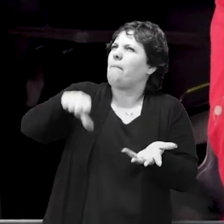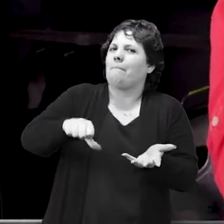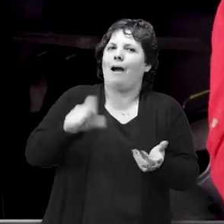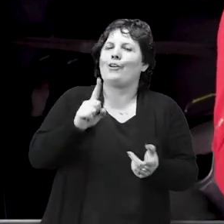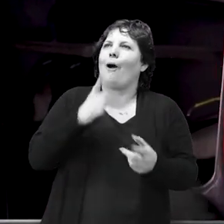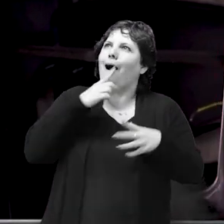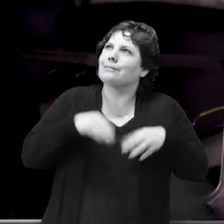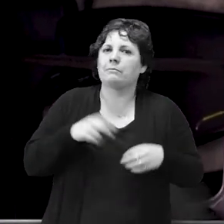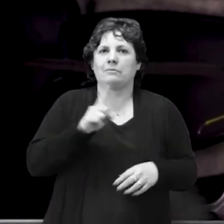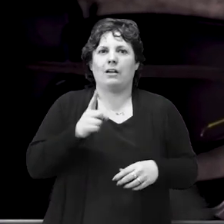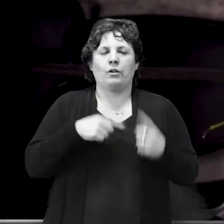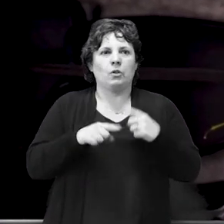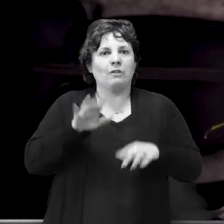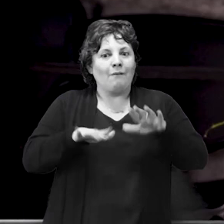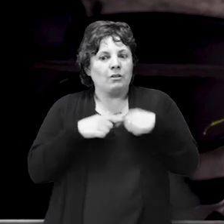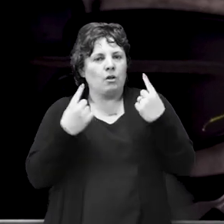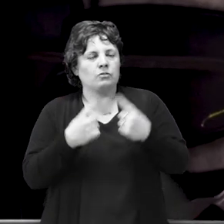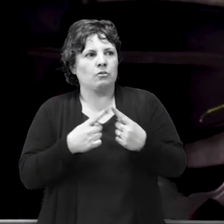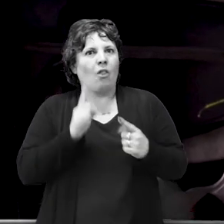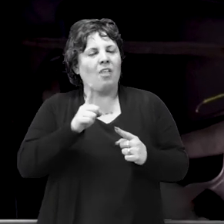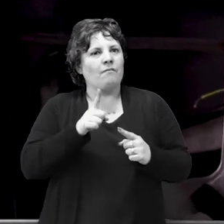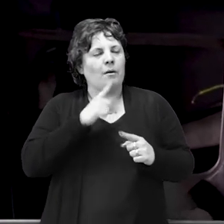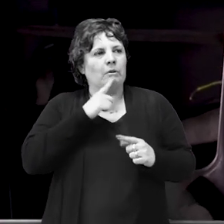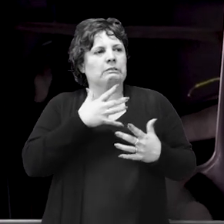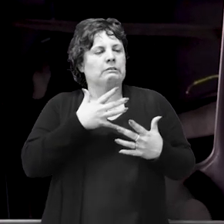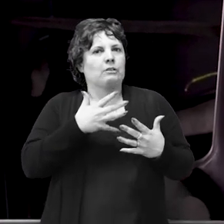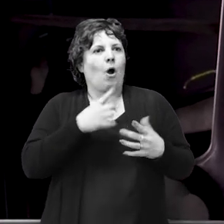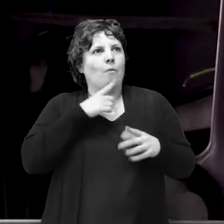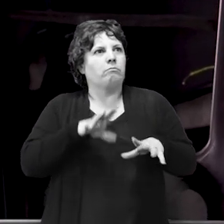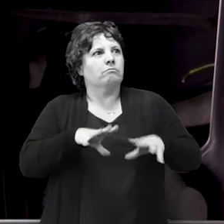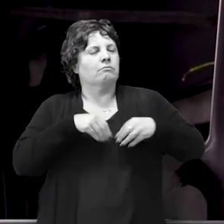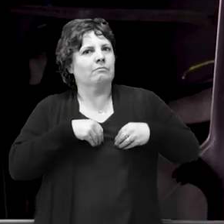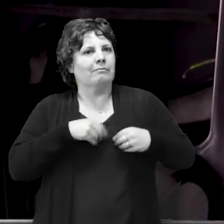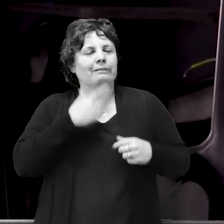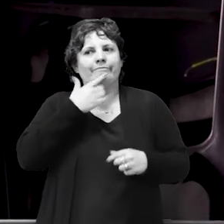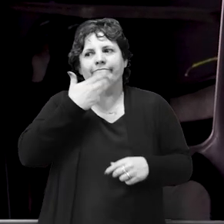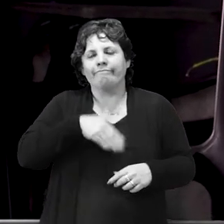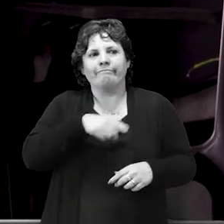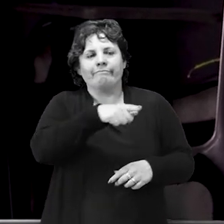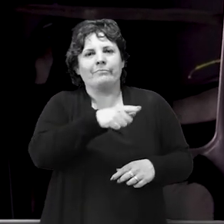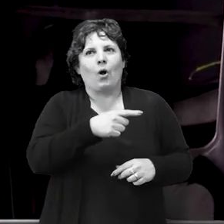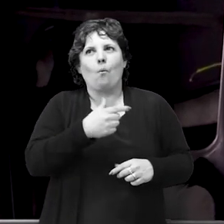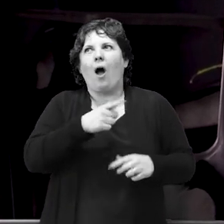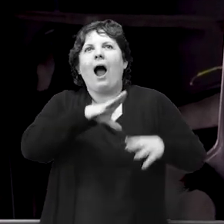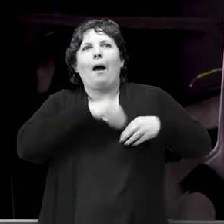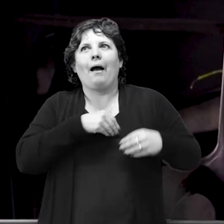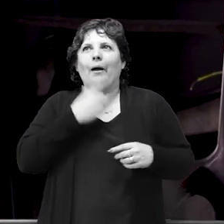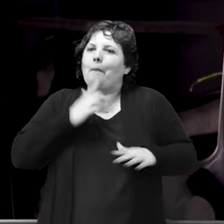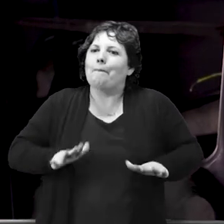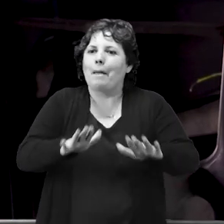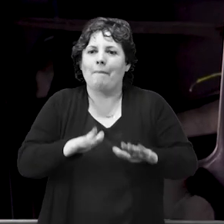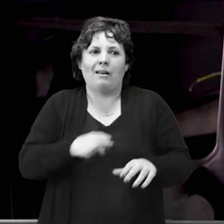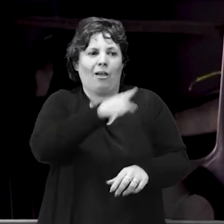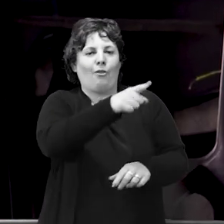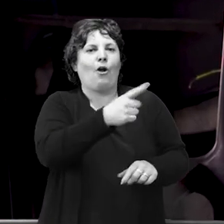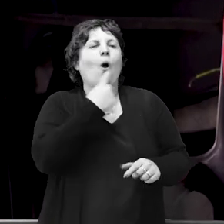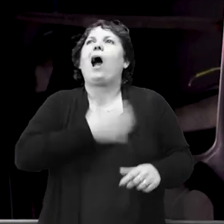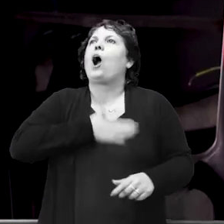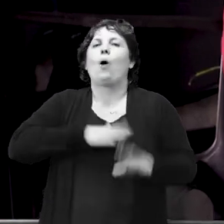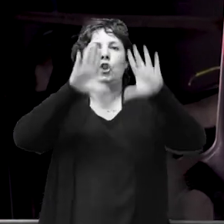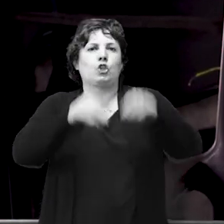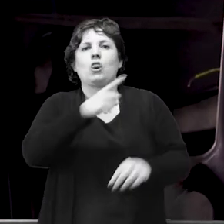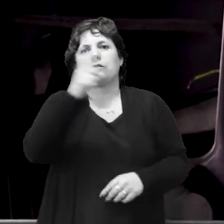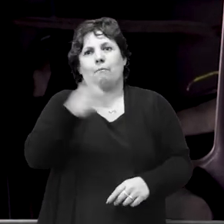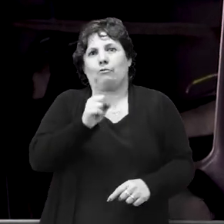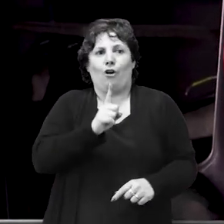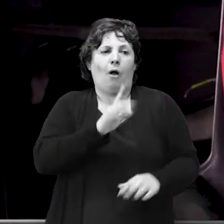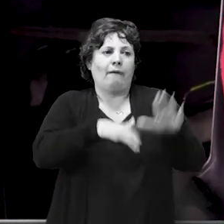Entonces esto es un ejercicio de estar preparados para que los migrantes puedas ser críticos con nosotros